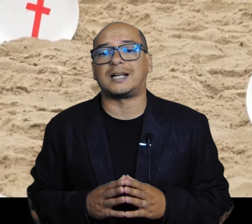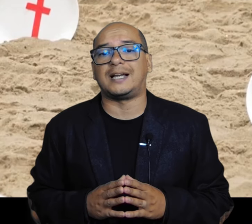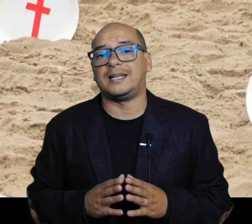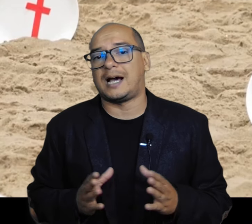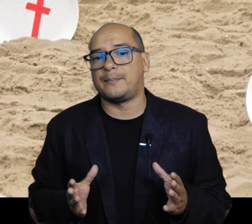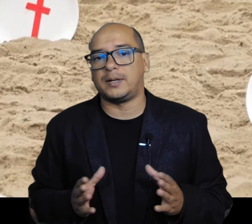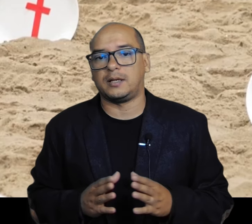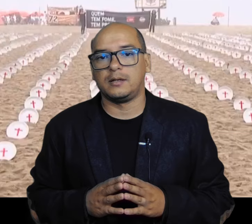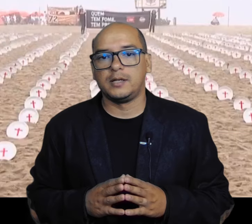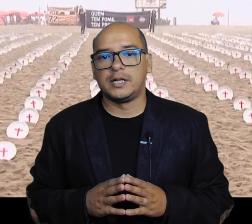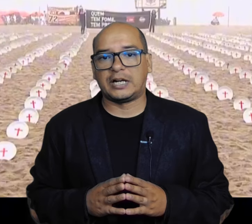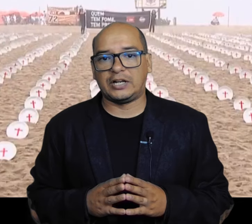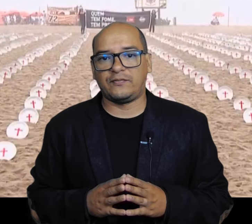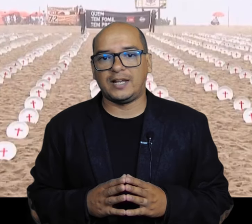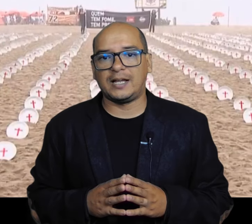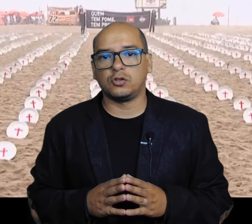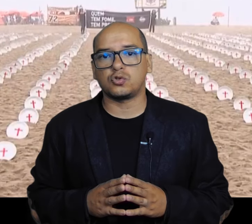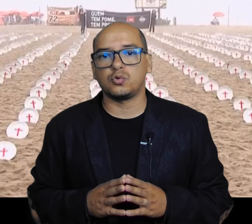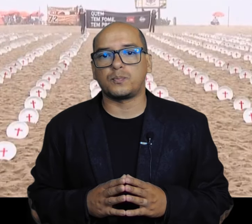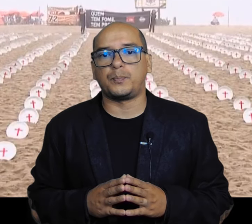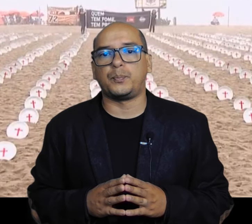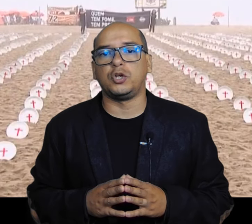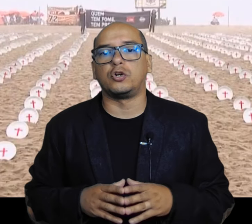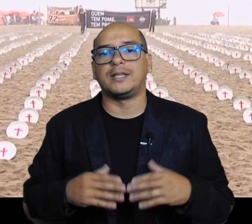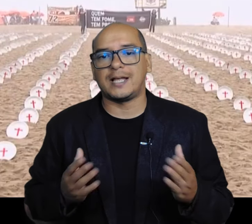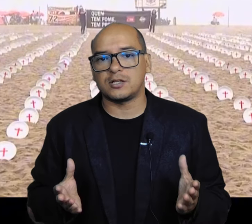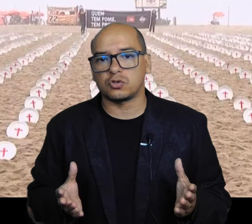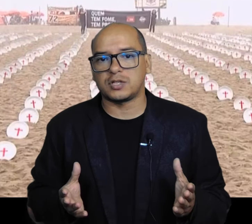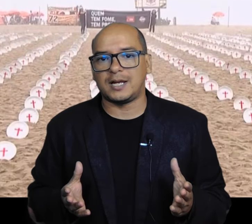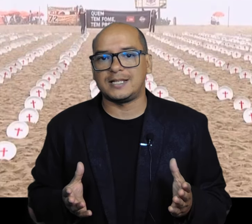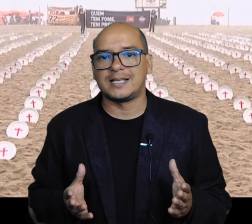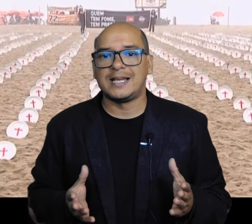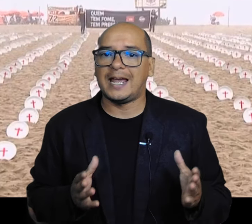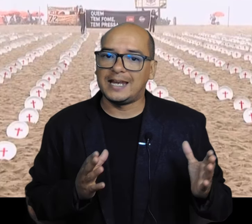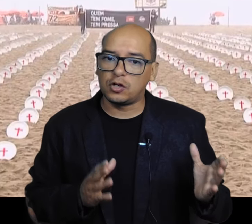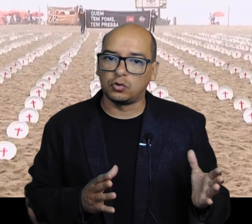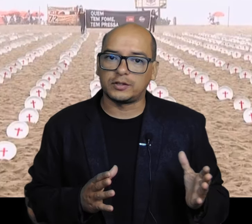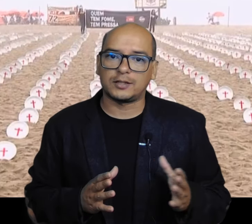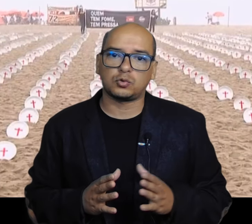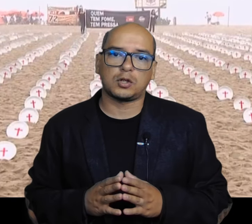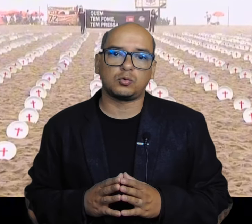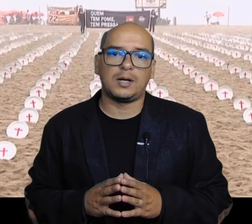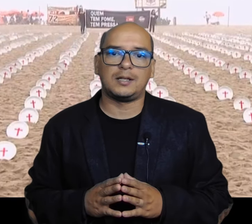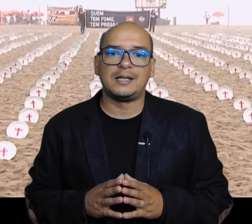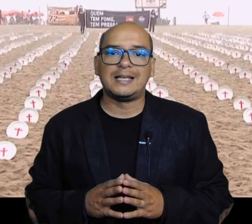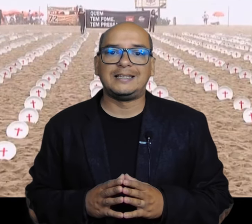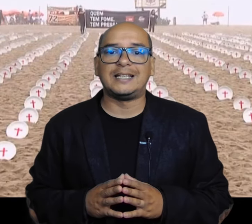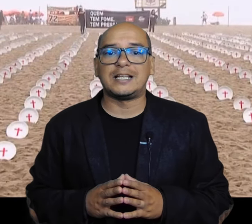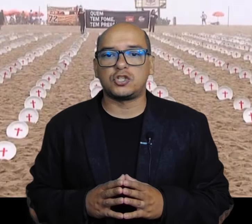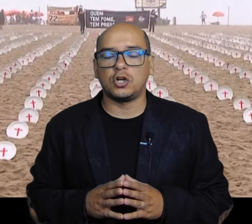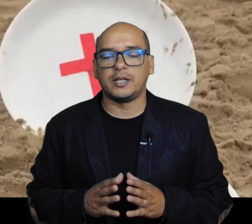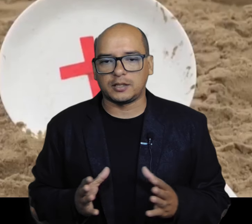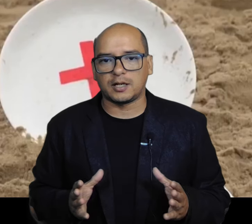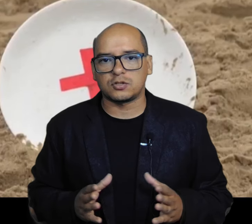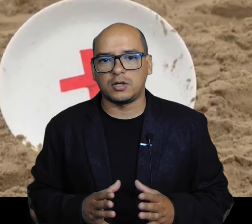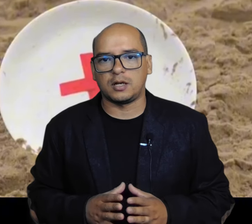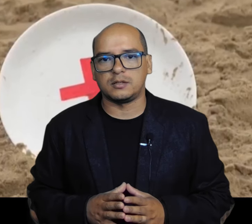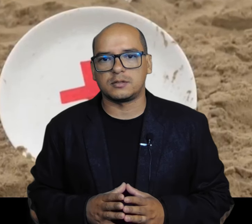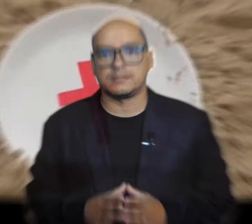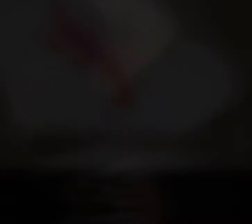el Hambre reflejando sus prioridades sociales en el contexto actual de tensiones internacionales